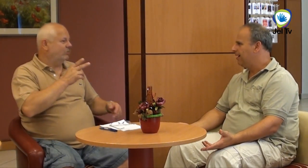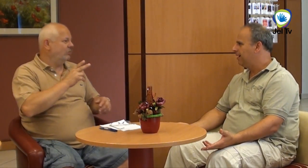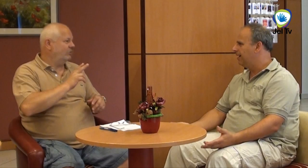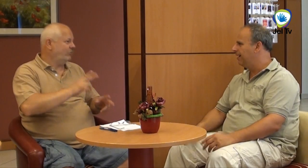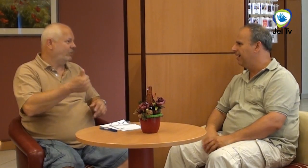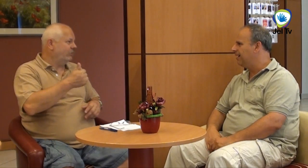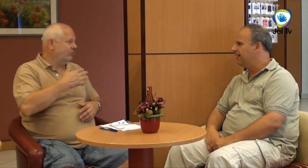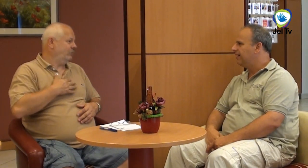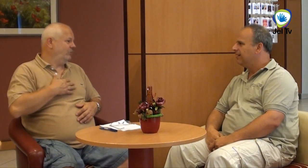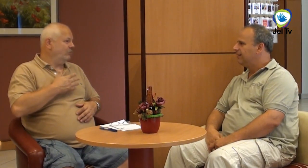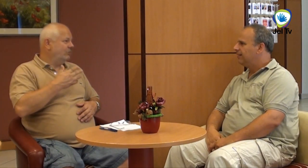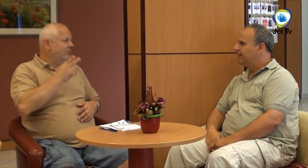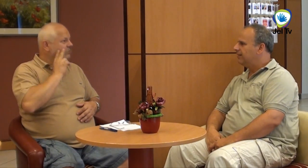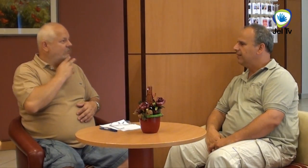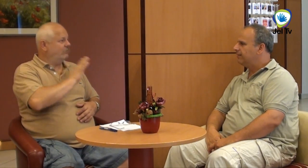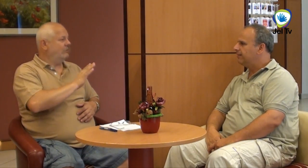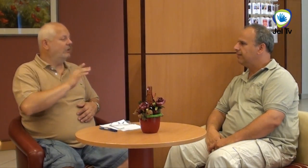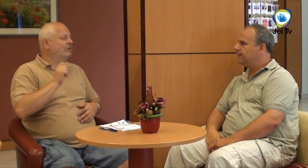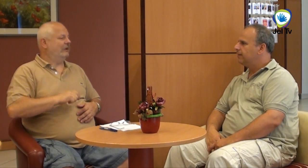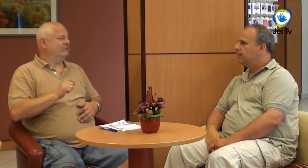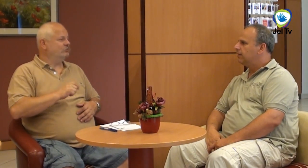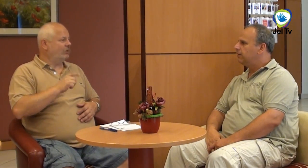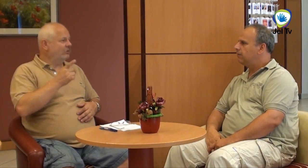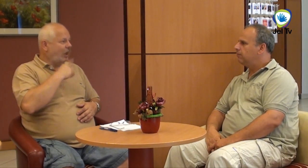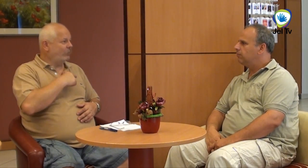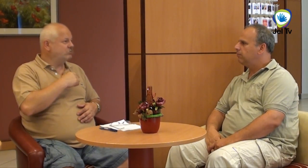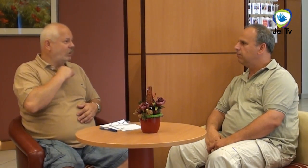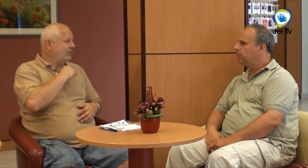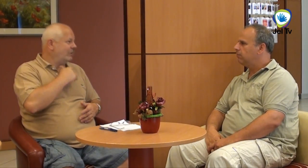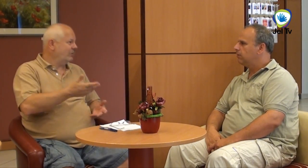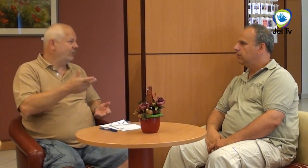Akkor van egy siket képviselőnk, dr. Tapolczai Gergely.